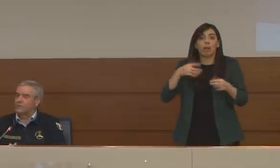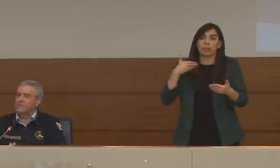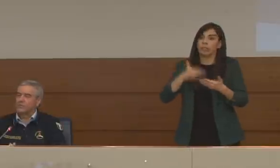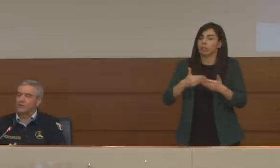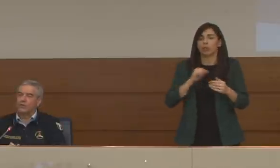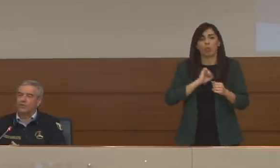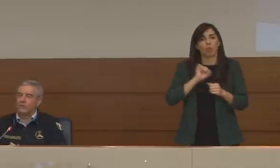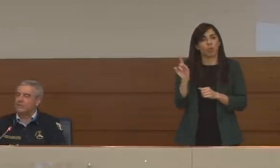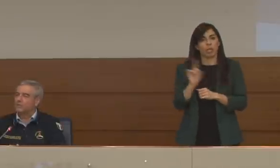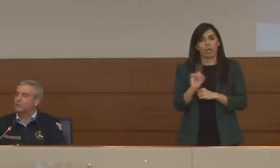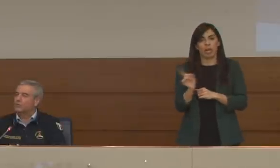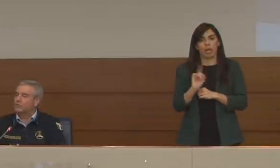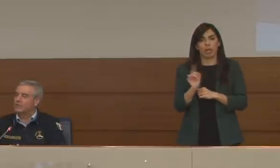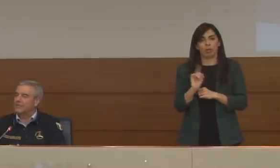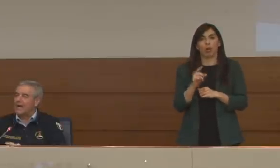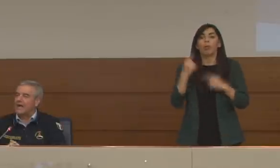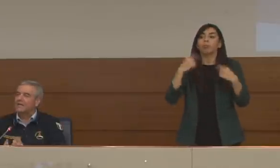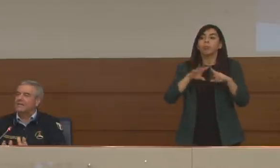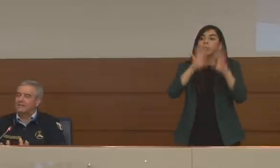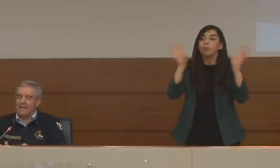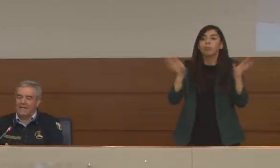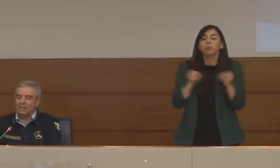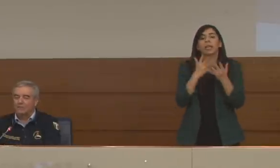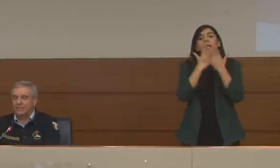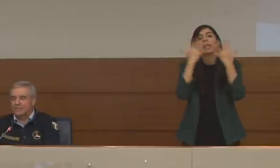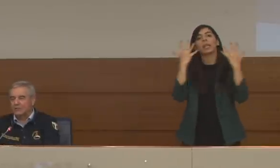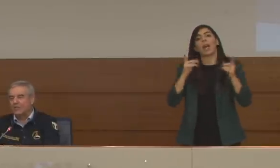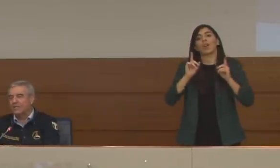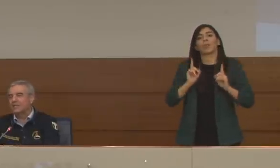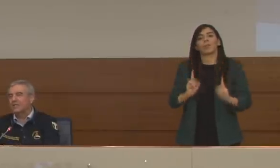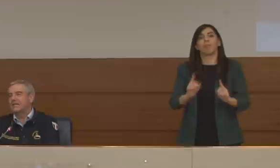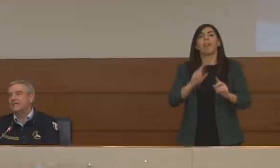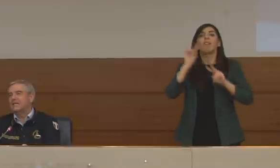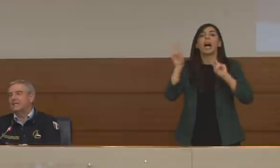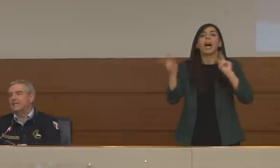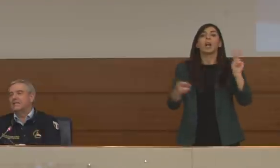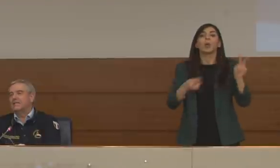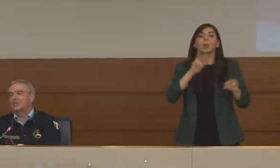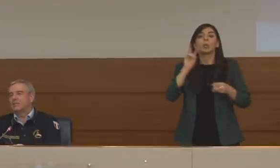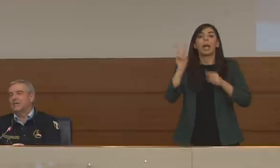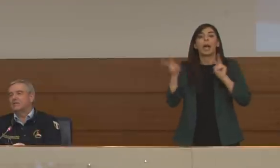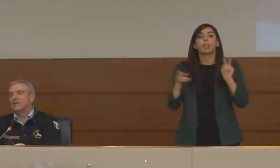Questo, ovviamente, tutto dipenderà dalla valutazione del Comitato Tecnico